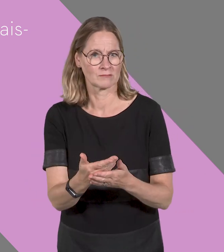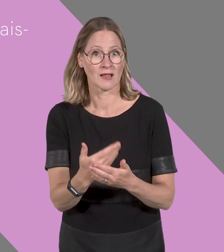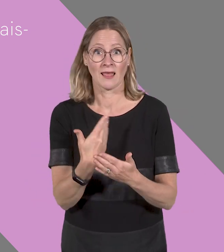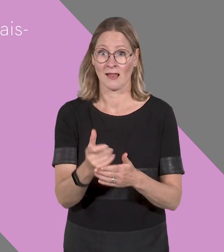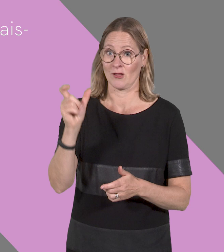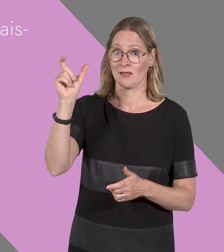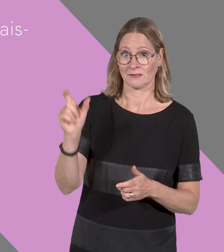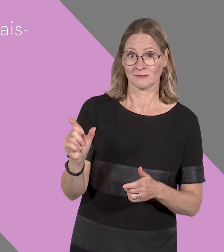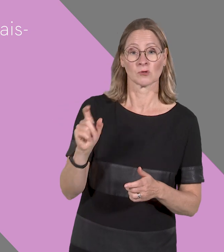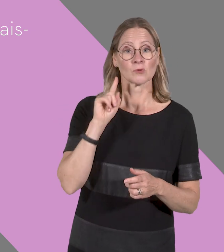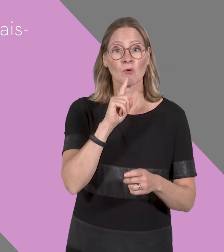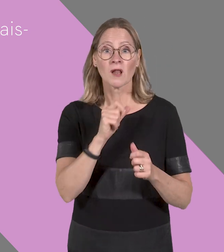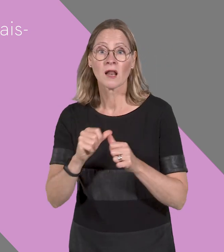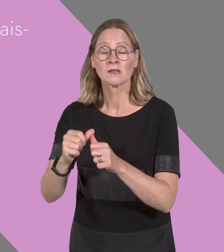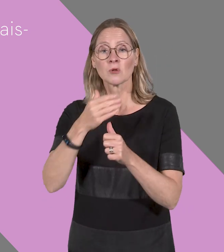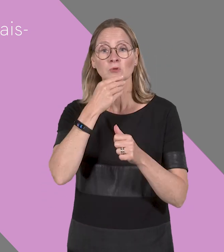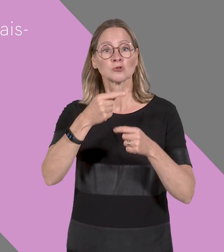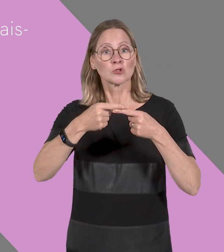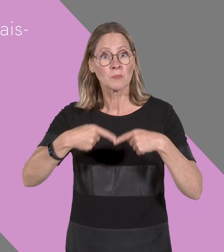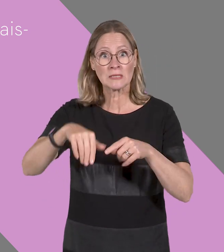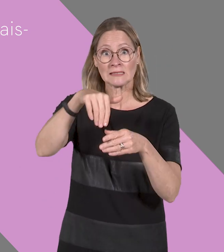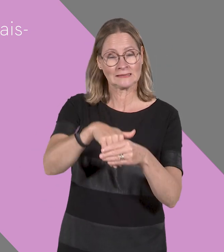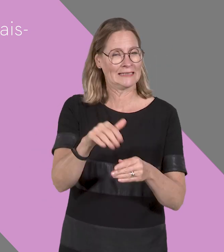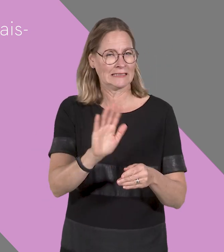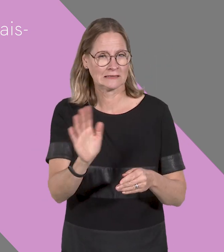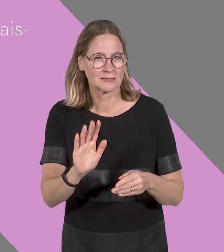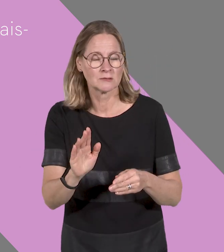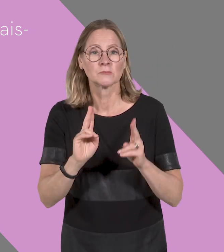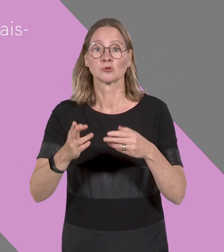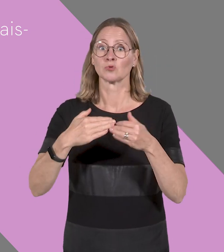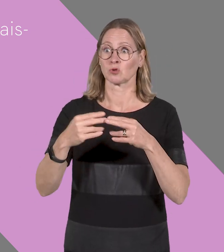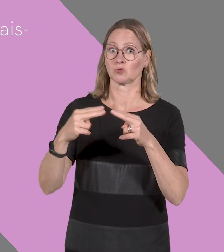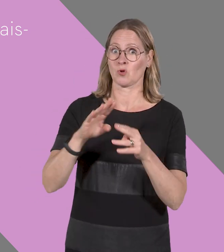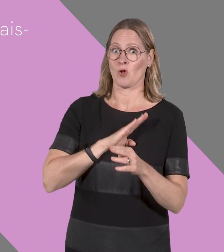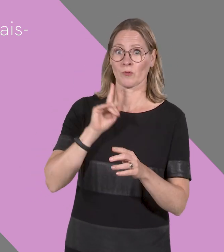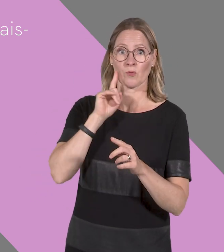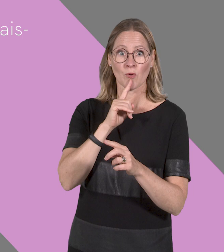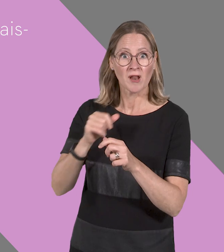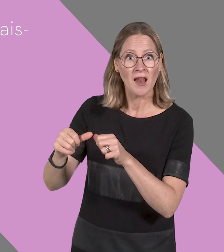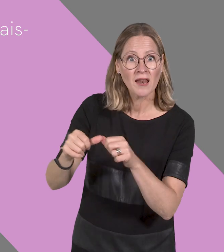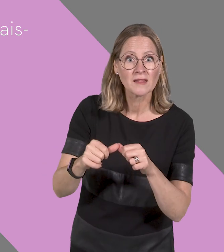eikä ehdokas saa olla Kuurojen Liiton nuorisotoimikunnan jäsen - eikä työsuhteessa Kuurojen Liittoon, -